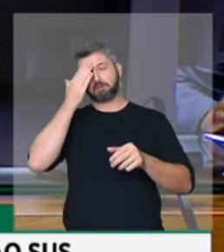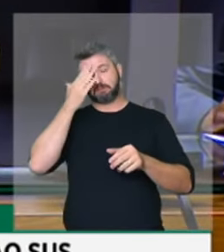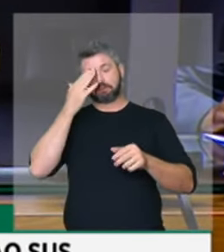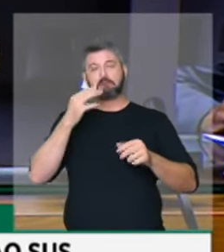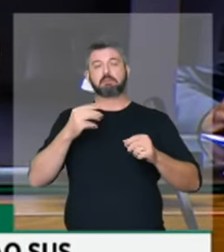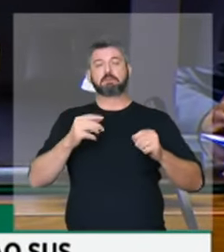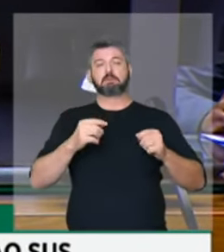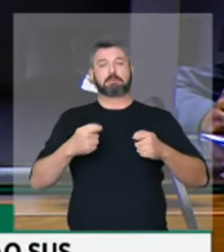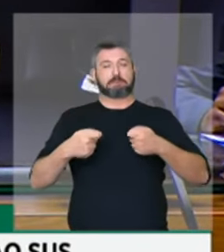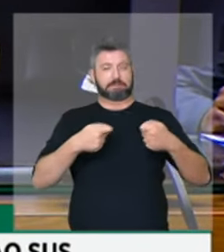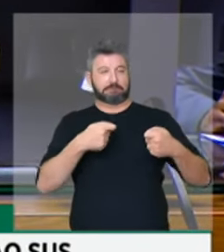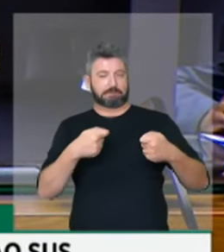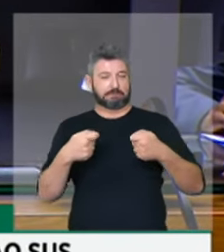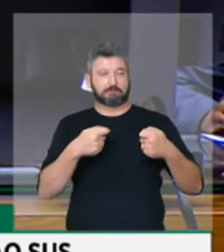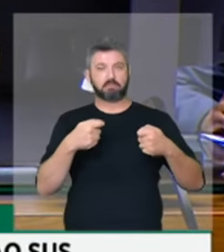EXISTAM ENTRE NÓS, NÓS ESTAMOS CONSEGUINDO AGORA